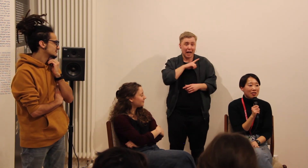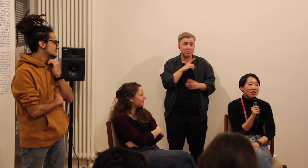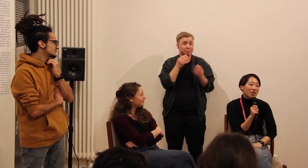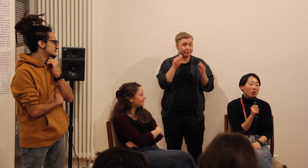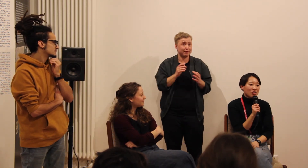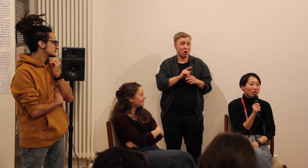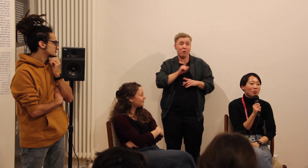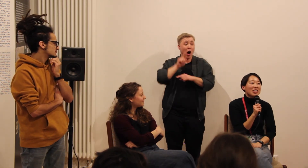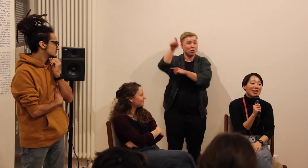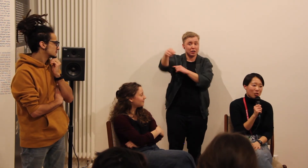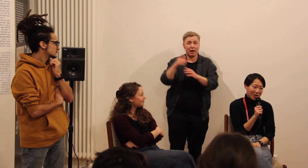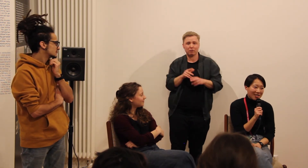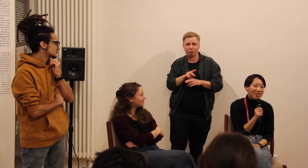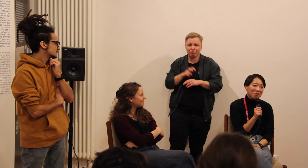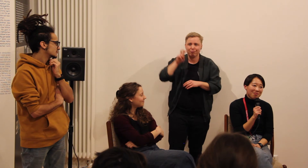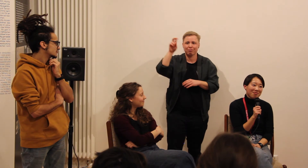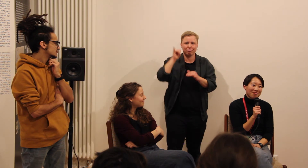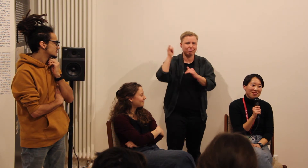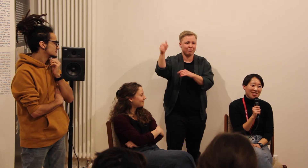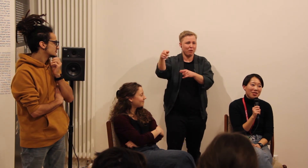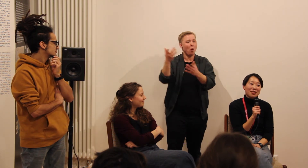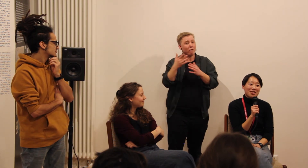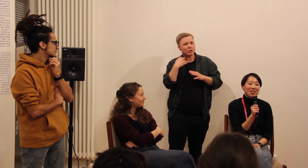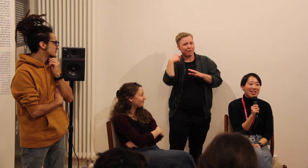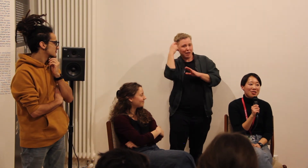wollten beide unbedingt dabei sein.